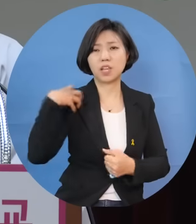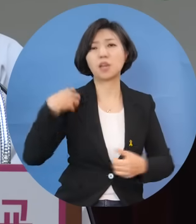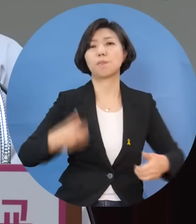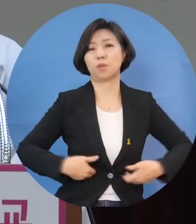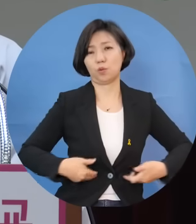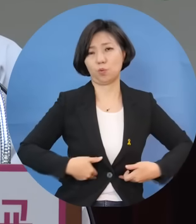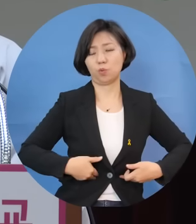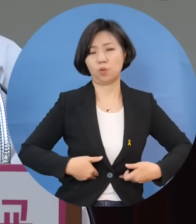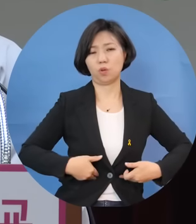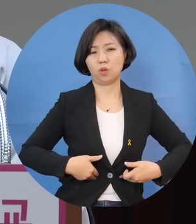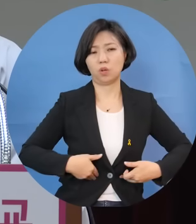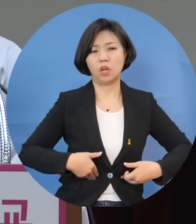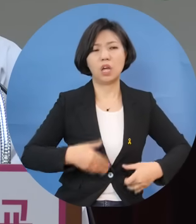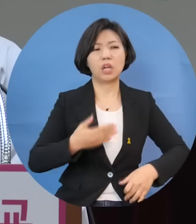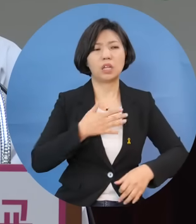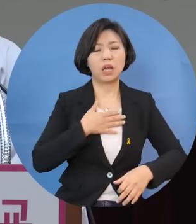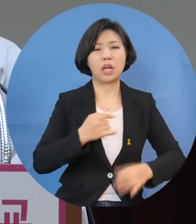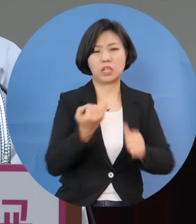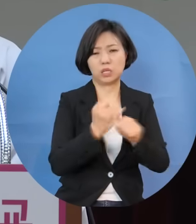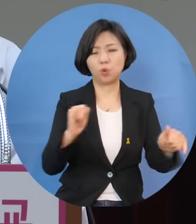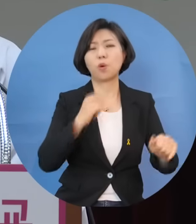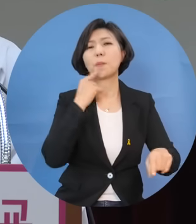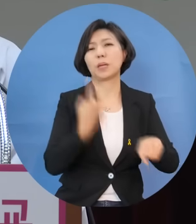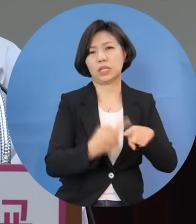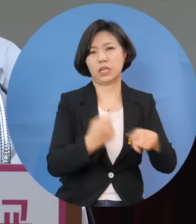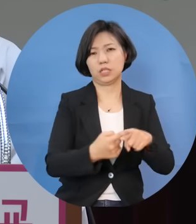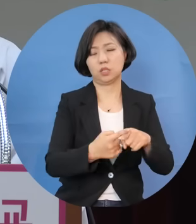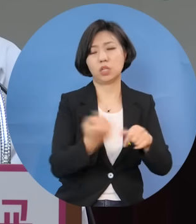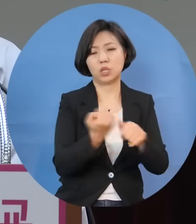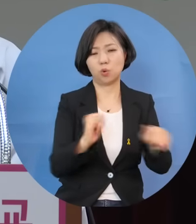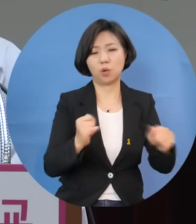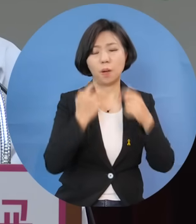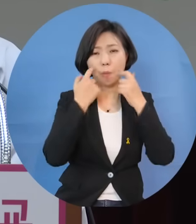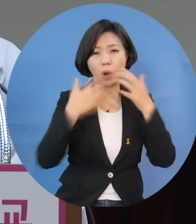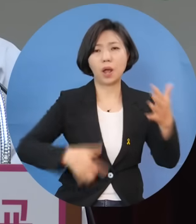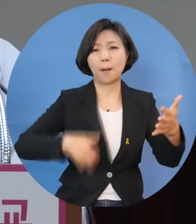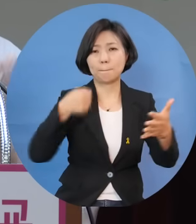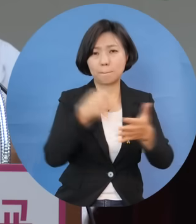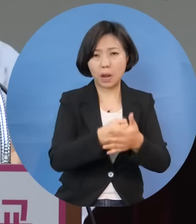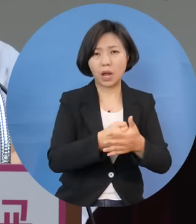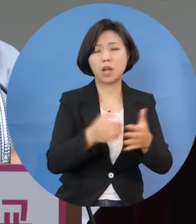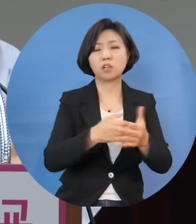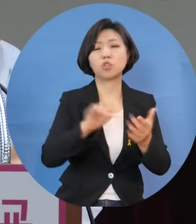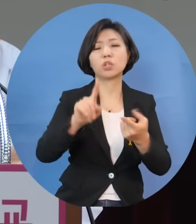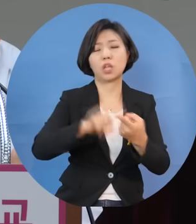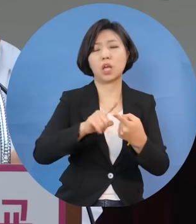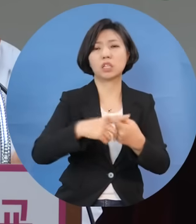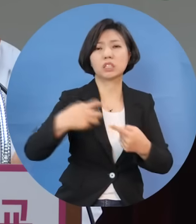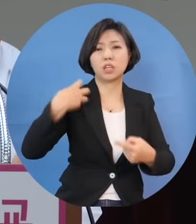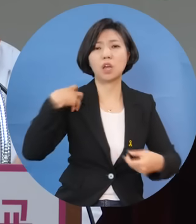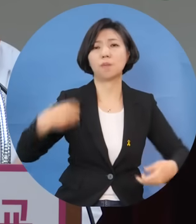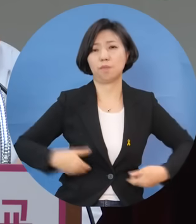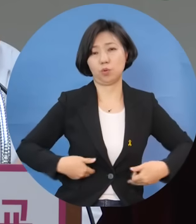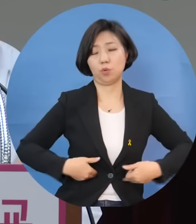자꾸 남한테 얘기하지 말고... 왜 자꾸 남한테 얘기해요?